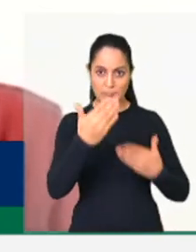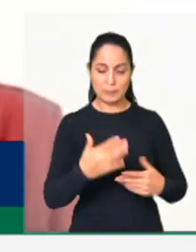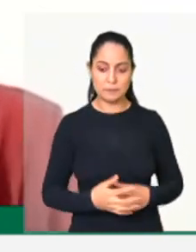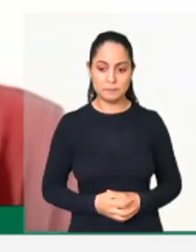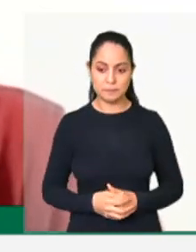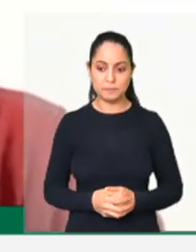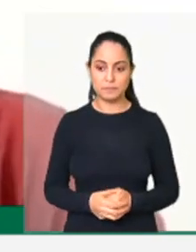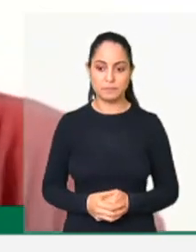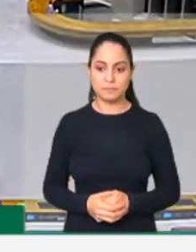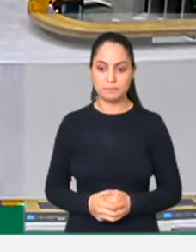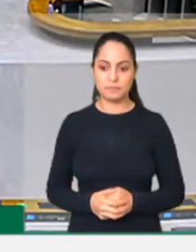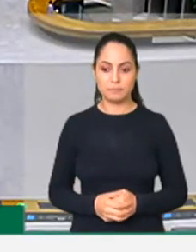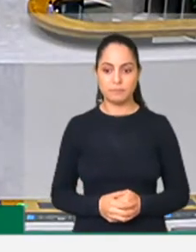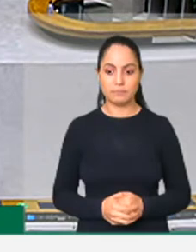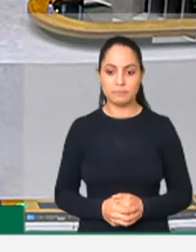ORIENTA O PSL? COMO ORIENTA O PP O PL?